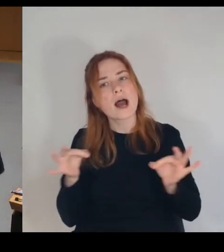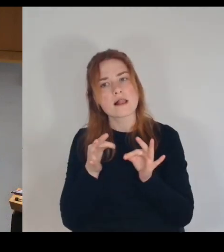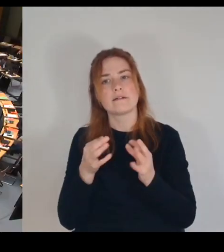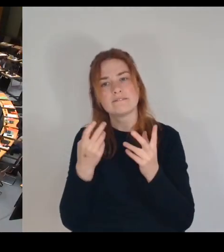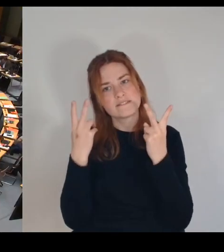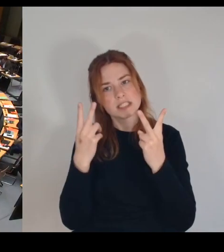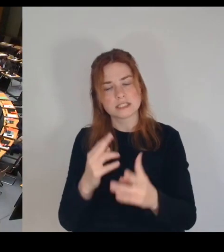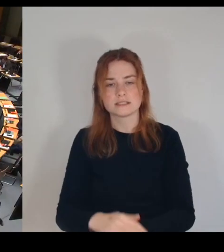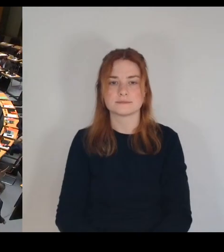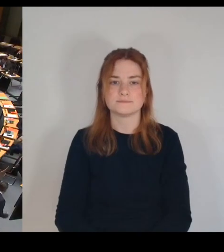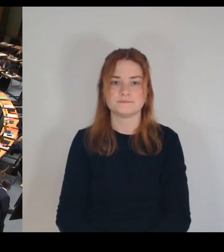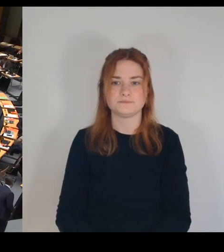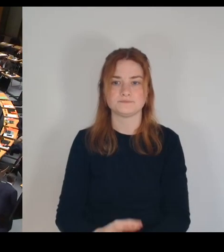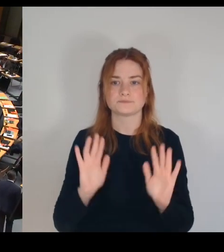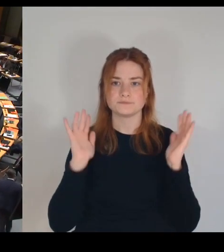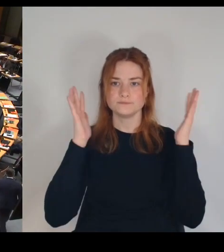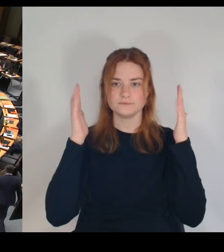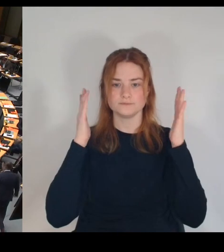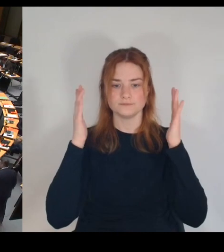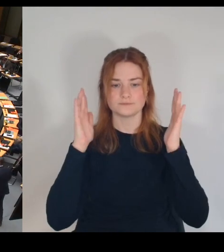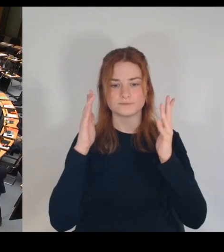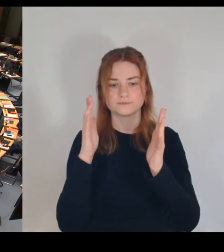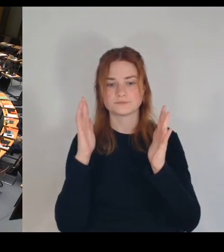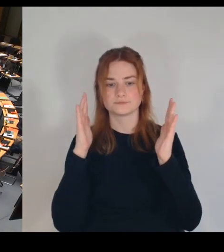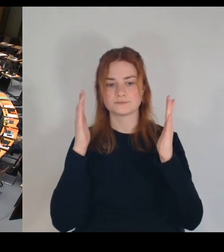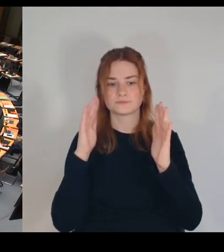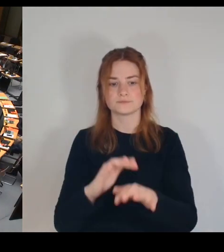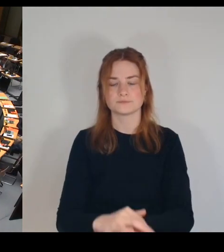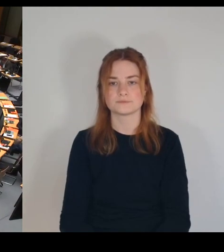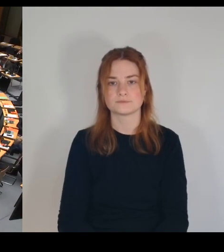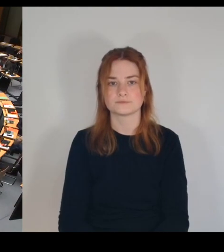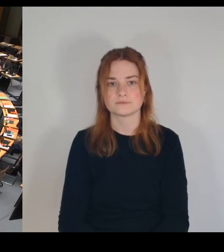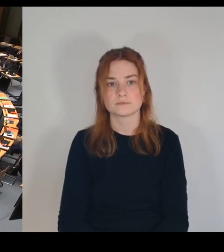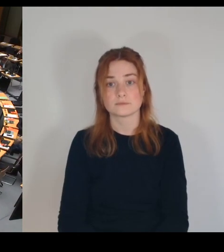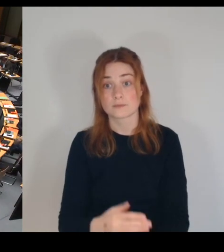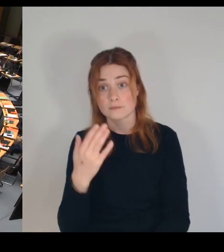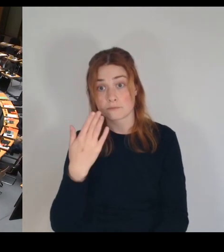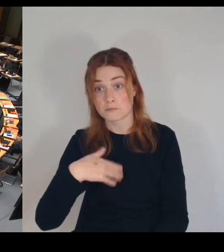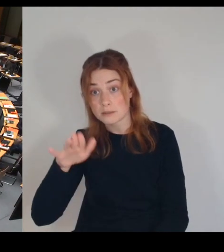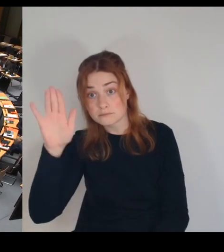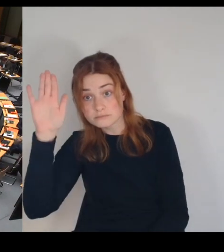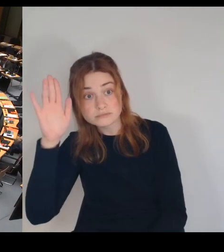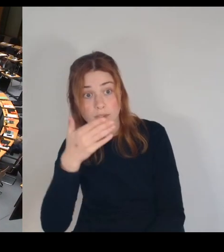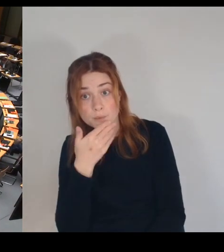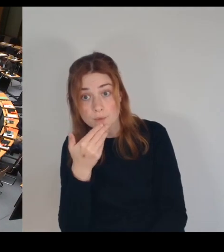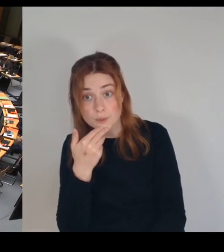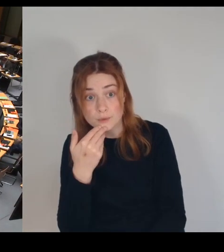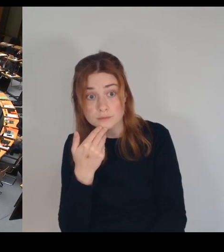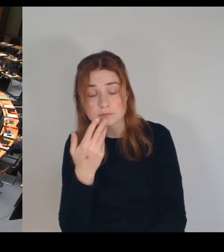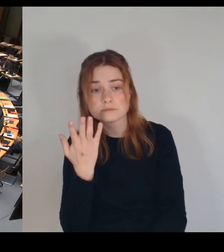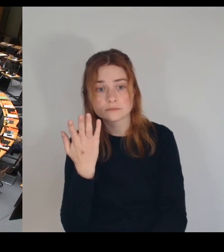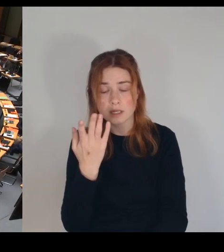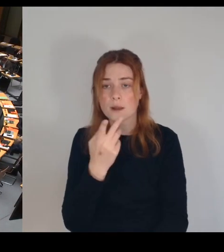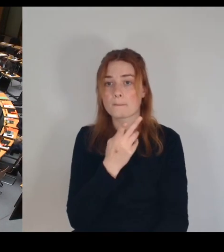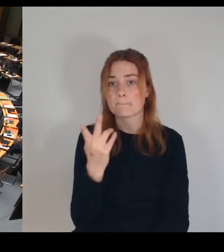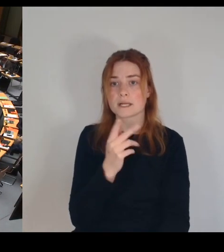Weitere Wortmeldungen liegen nicht vor. Vorgeschlagen wird die Überweisung beider Anträge an den Ausschuss für Mobilität und Verkehr. Widerspruch höre ich nicht.